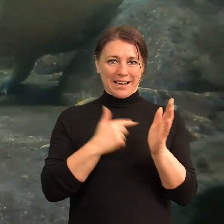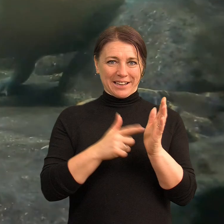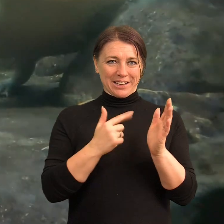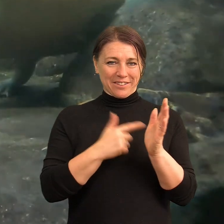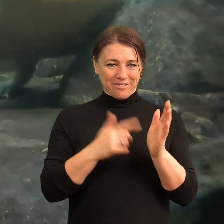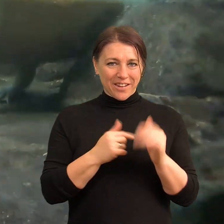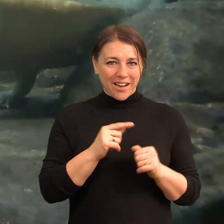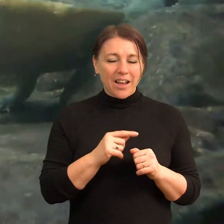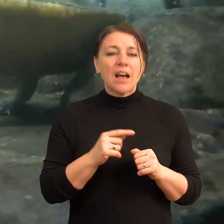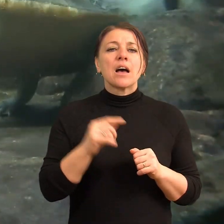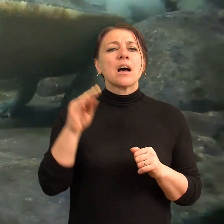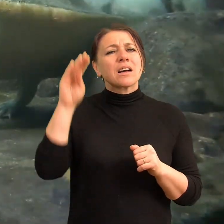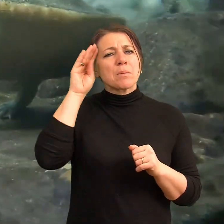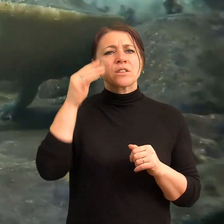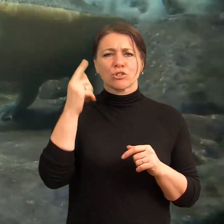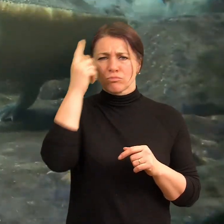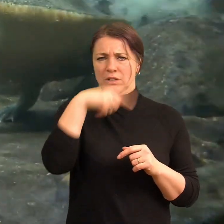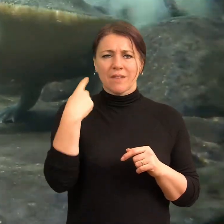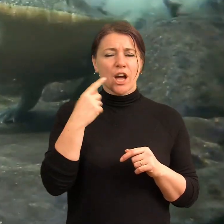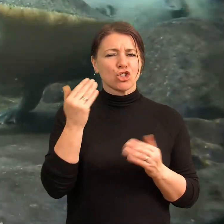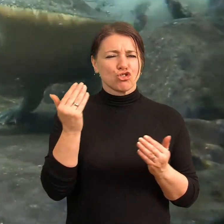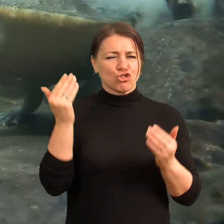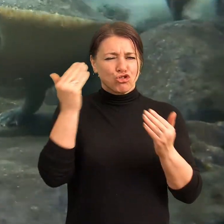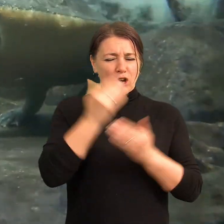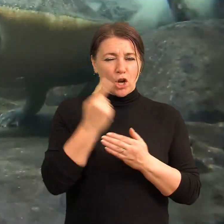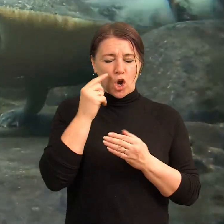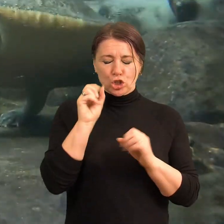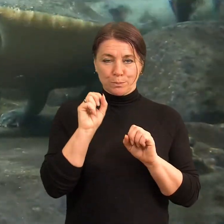U batagura tuntonga mají samci výrazně černou hlavu a jasné oko.